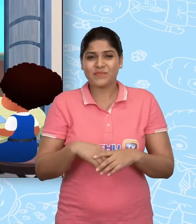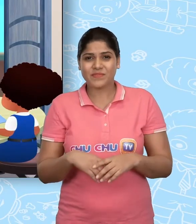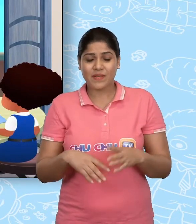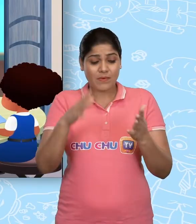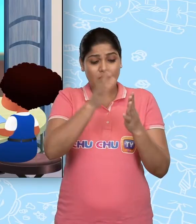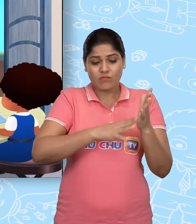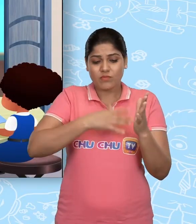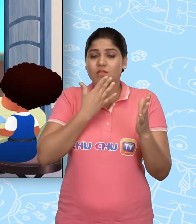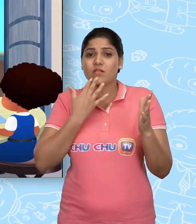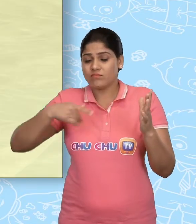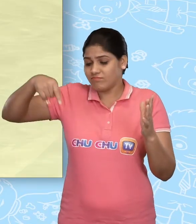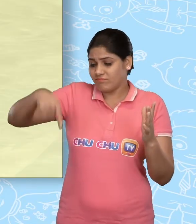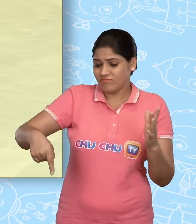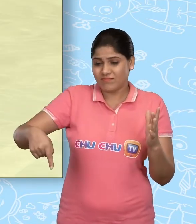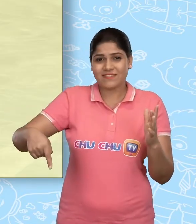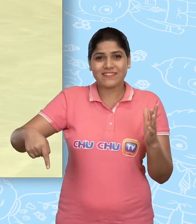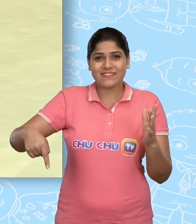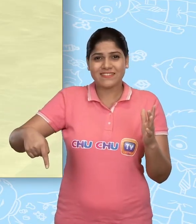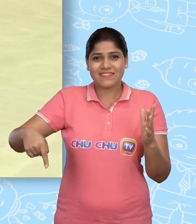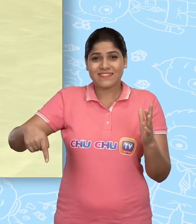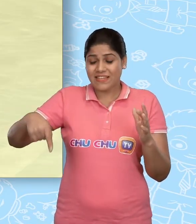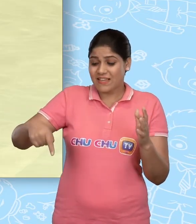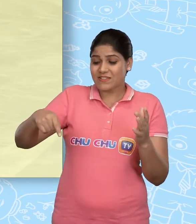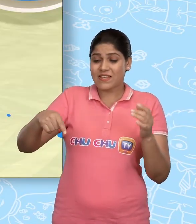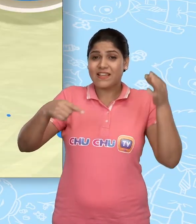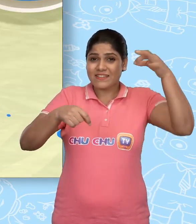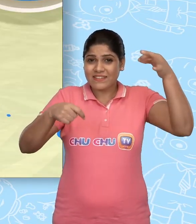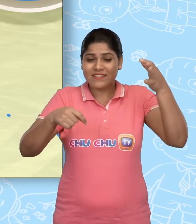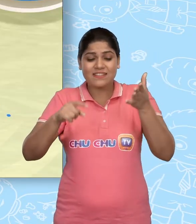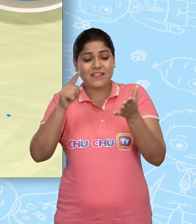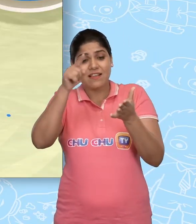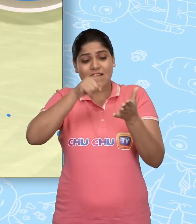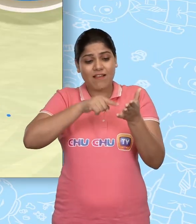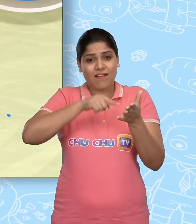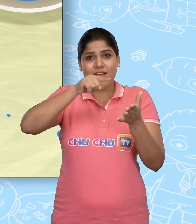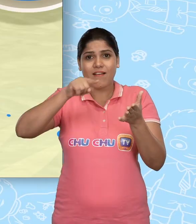अपनी ऊँगली को पेंट में डुबो। अब उसे कागज़ पर रख कर चलाओ।